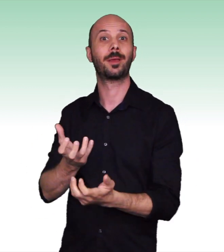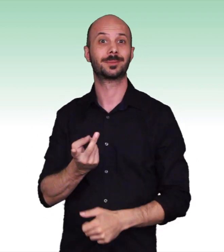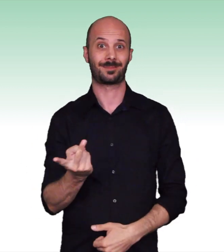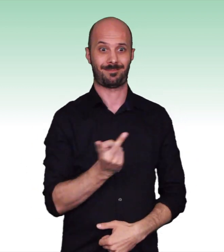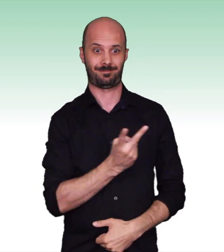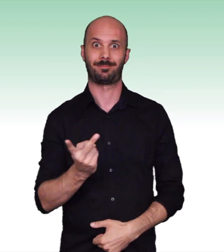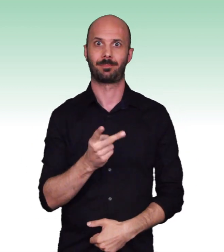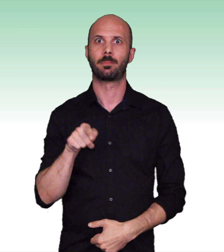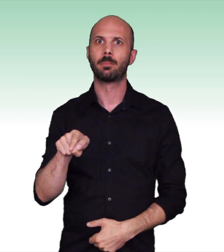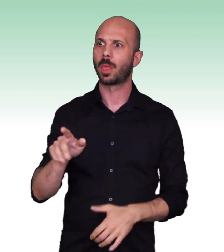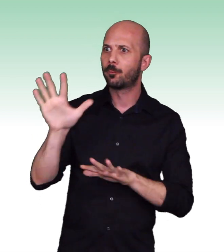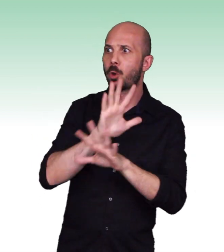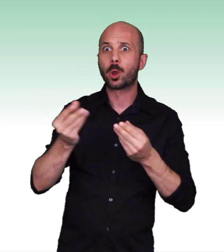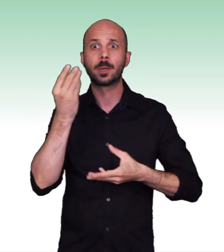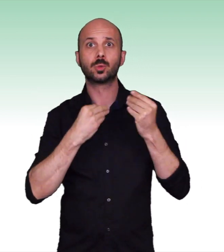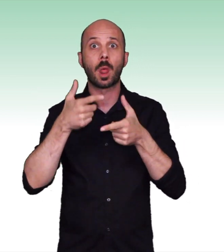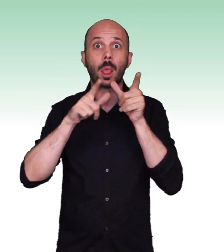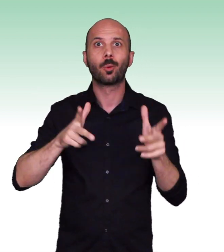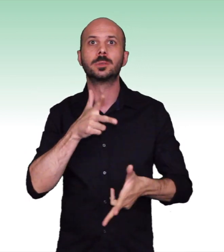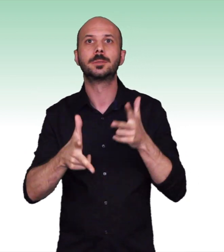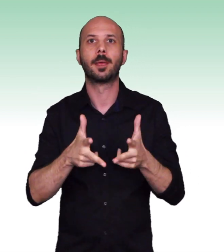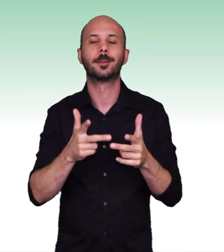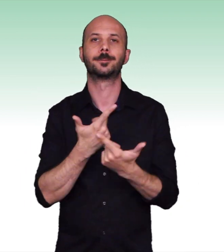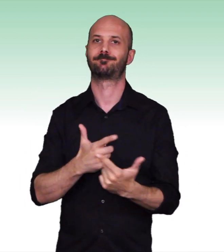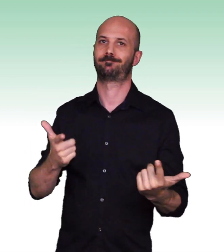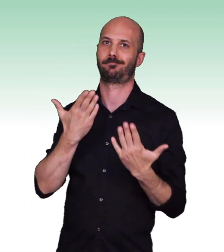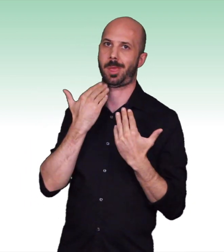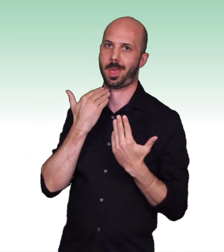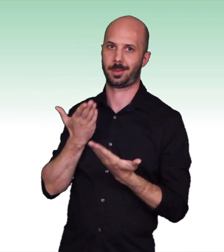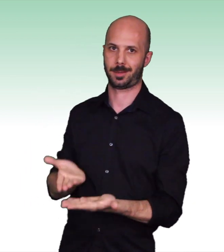quasi sempre non ricevono informazioni nella loro lingua dei segni.